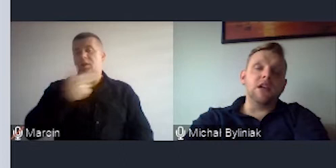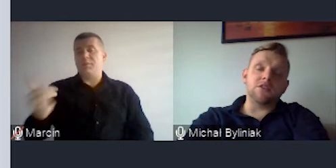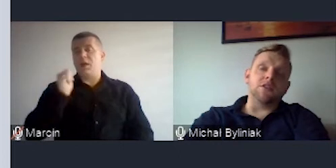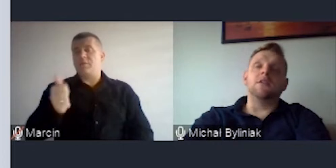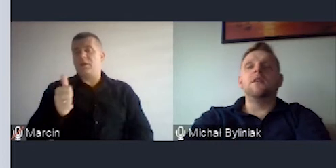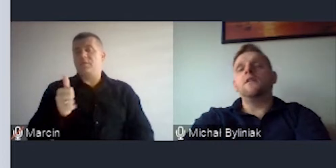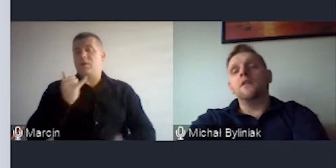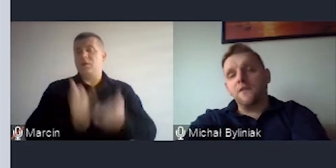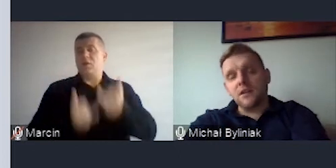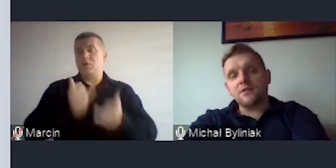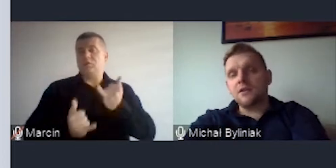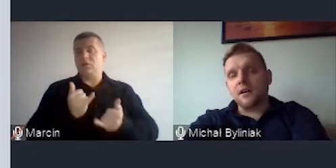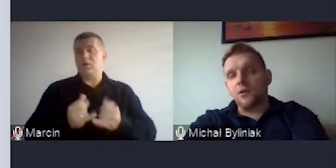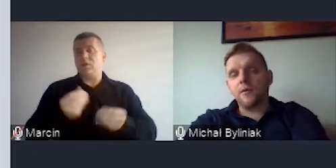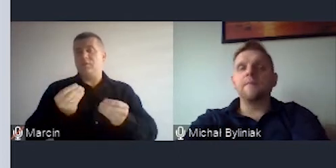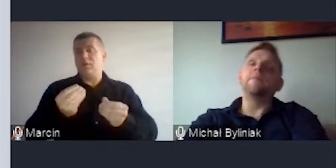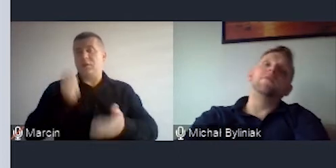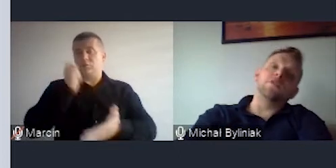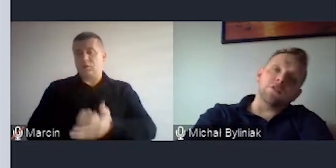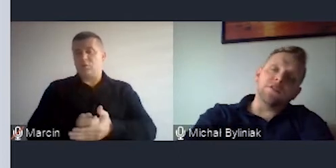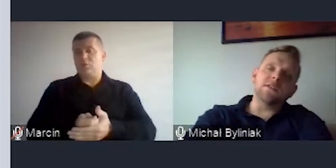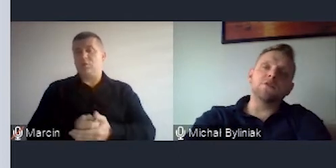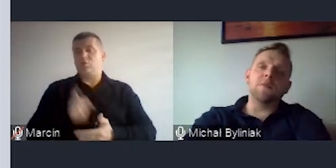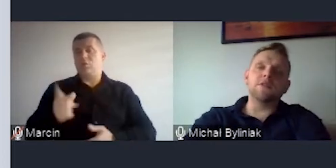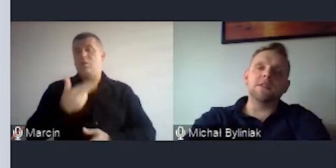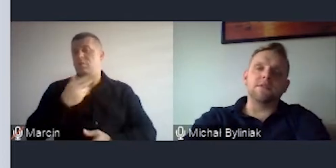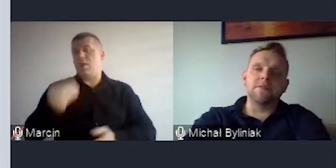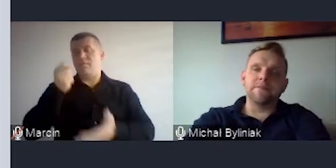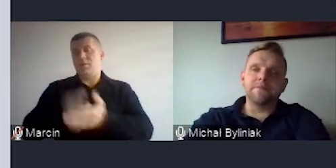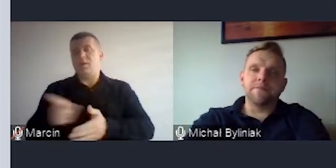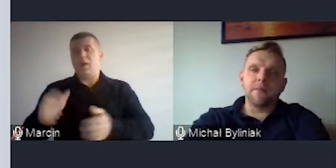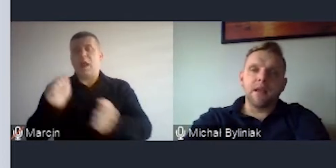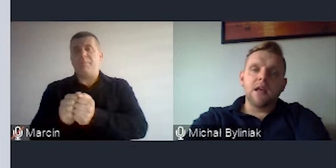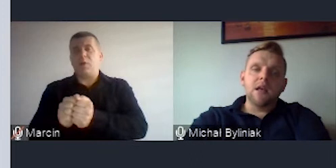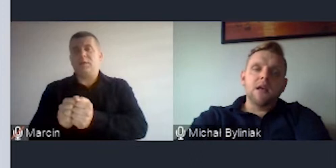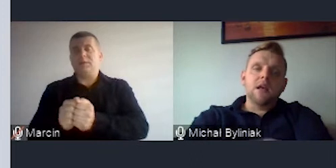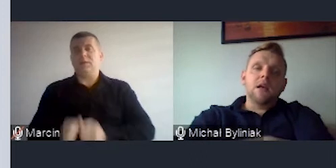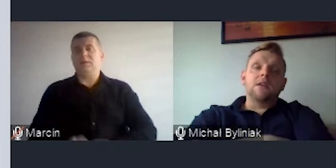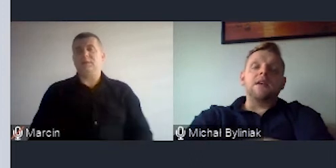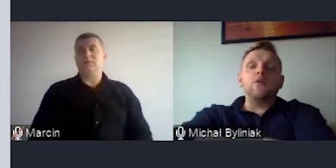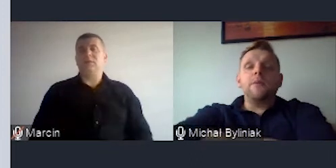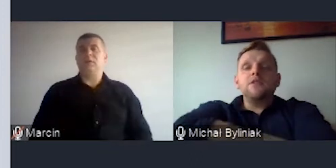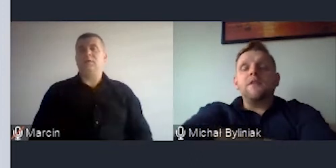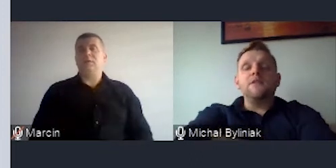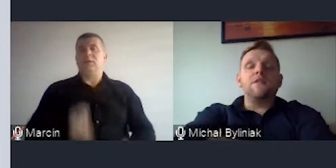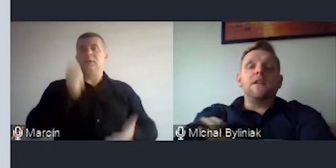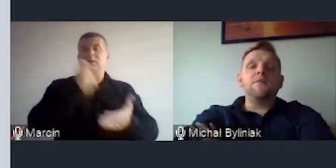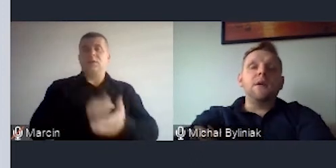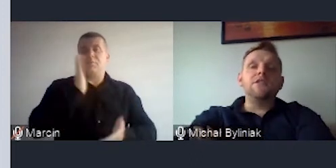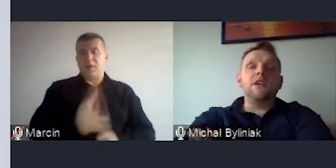Jeśli finansuję zakup to nie finansuje amortyzacji. Zakup będzie kwalifikowalny w momencie,